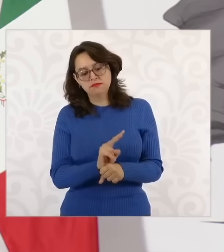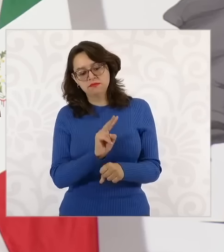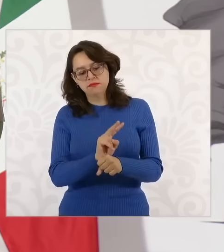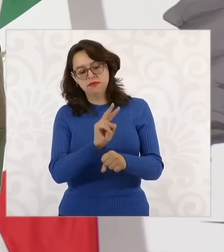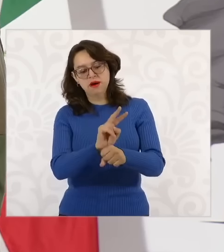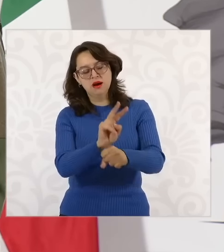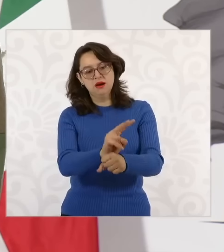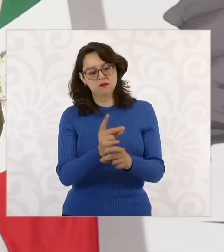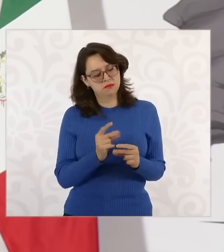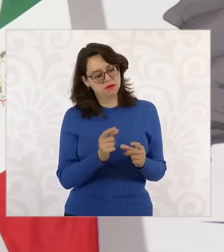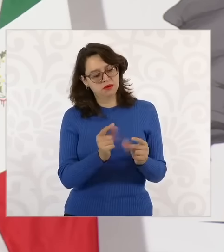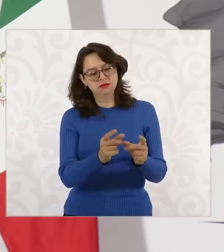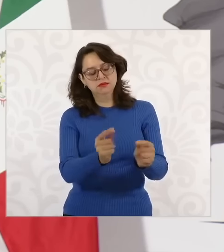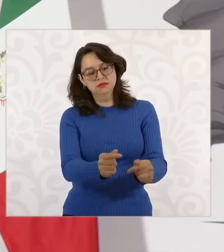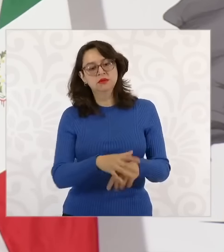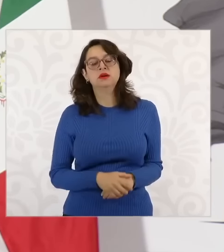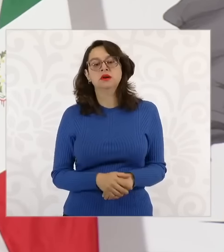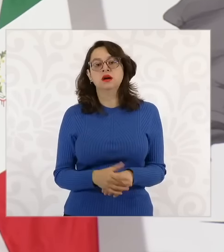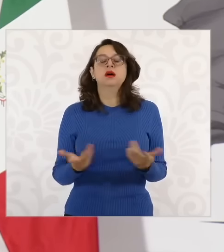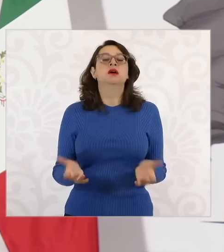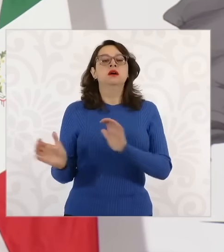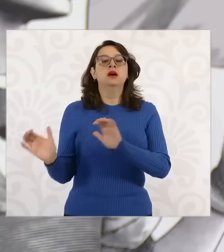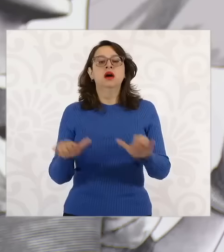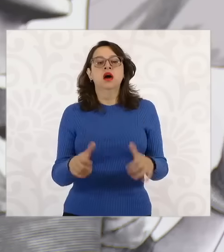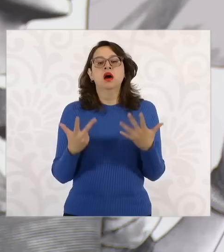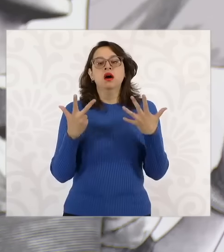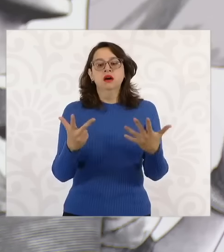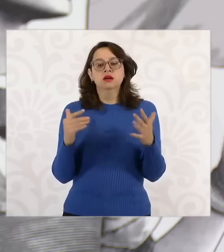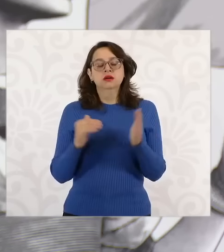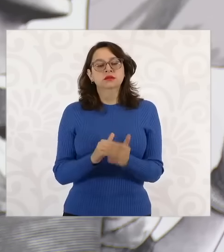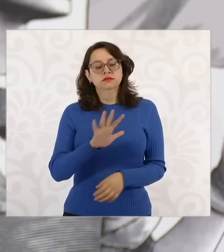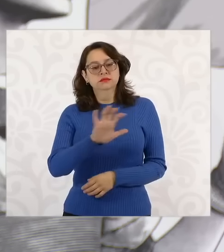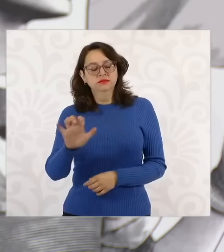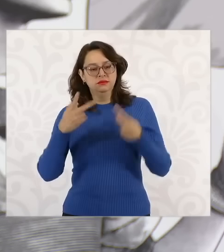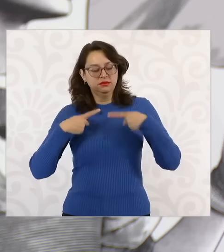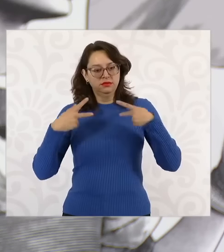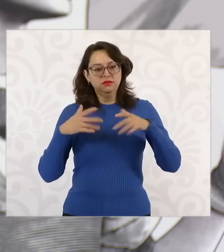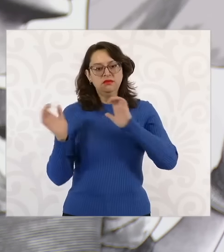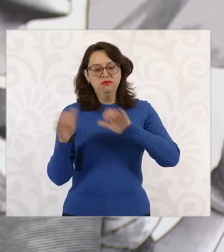más expedita. Aquí hemos generado también al rol de 800 empleos y todos los días se vienen